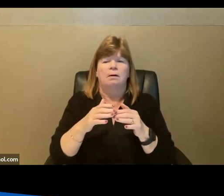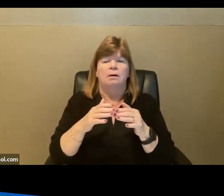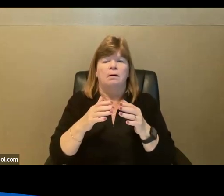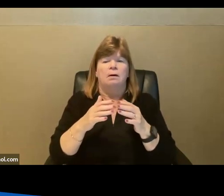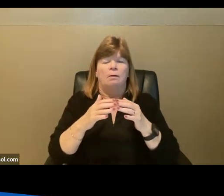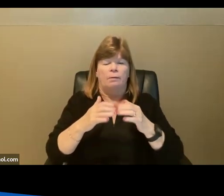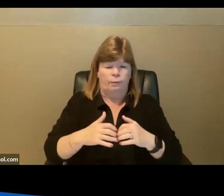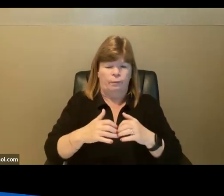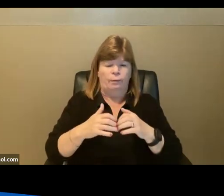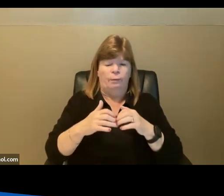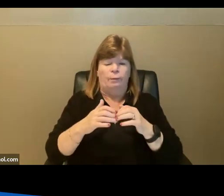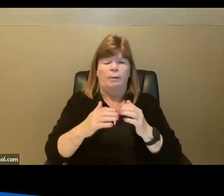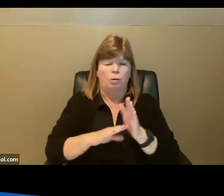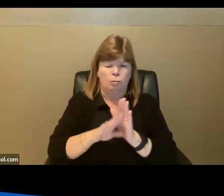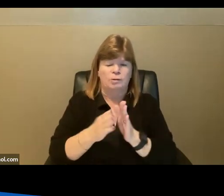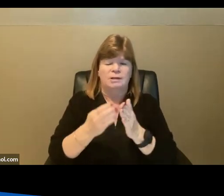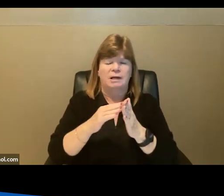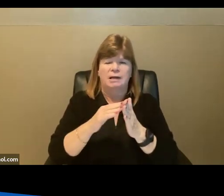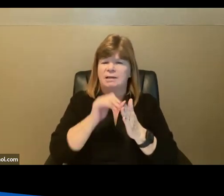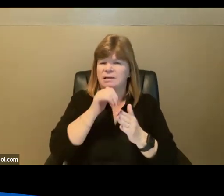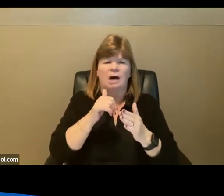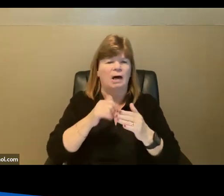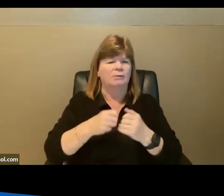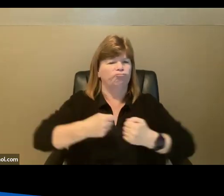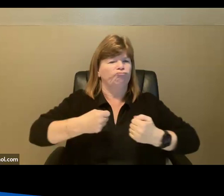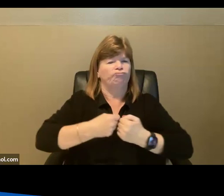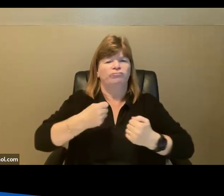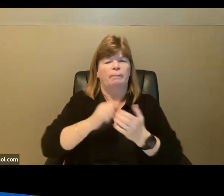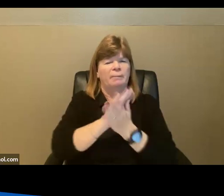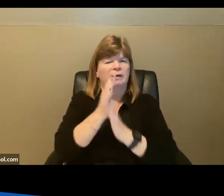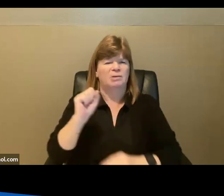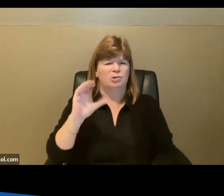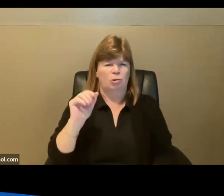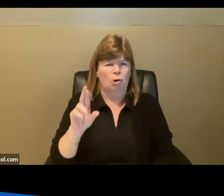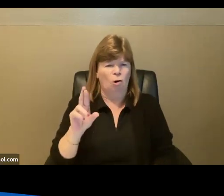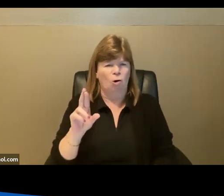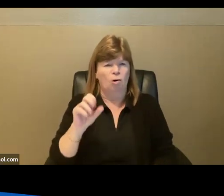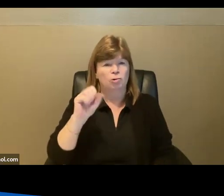Es una cicatriz, y el tejido cicatricial no tiene la elasticidad que tiene tu piel normal.